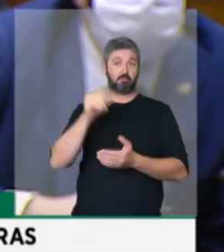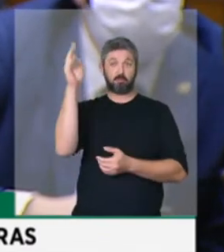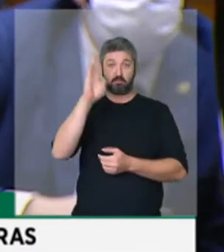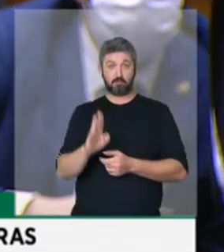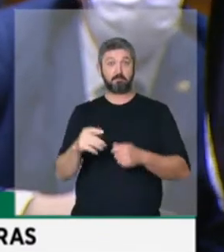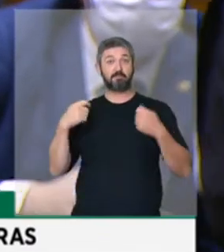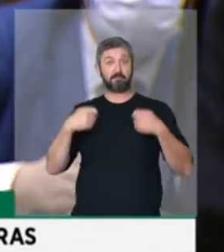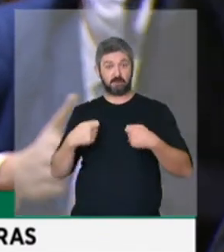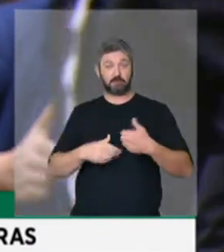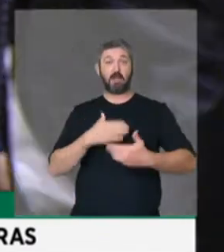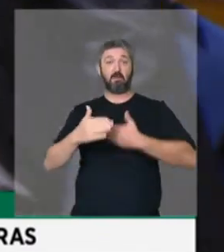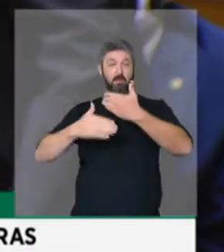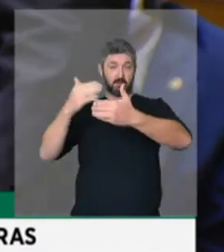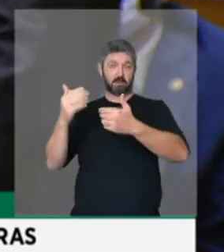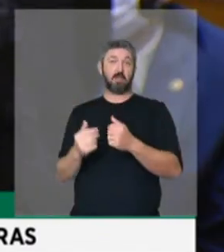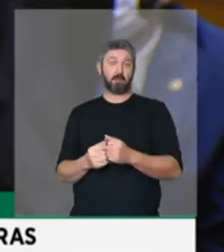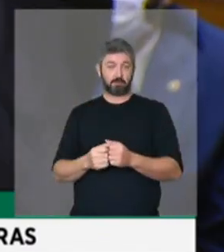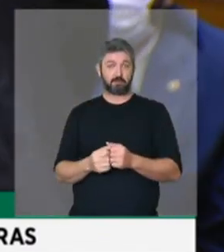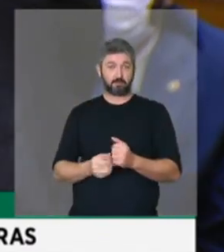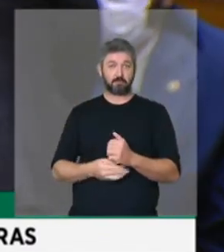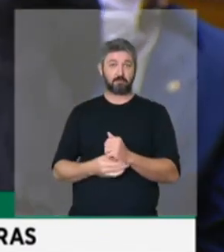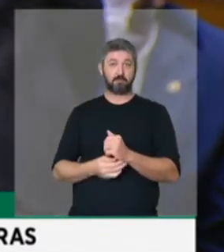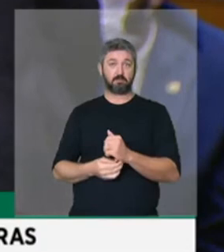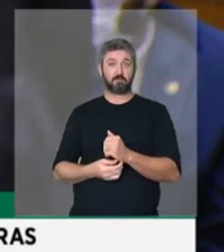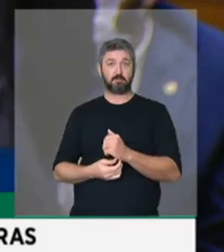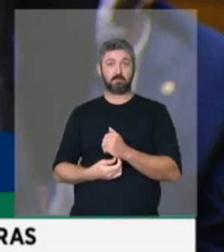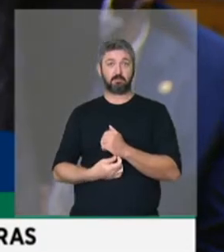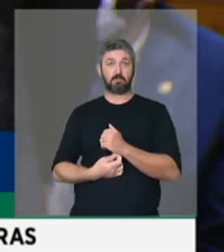ORIENTA... CIDADANIA. -- [DEPUTADO]: CIDADANIA, PRESIDENTE, ORIENTA SIM AO ENCERRAMENTO DE